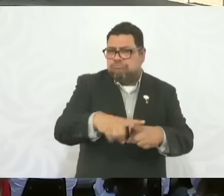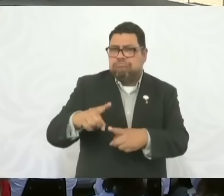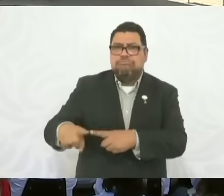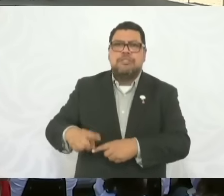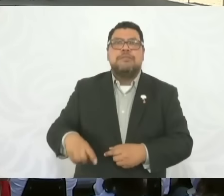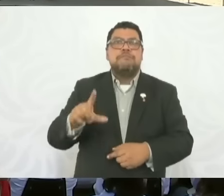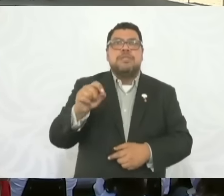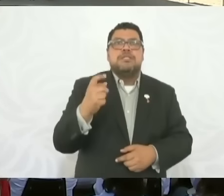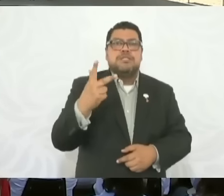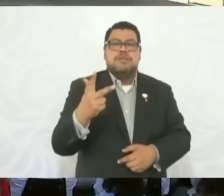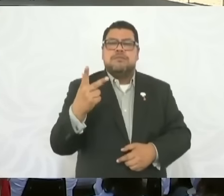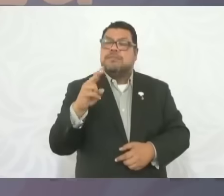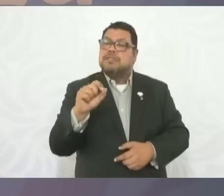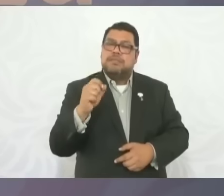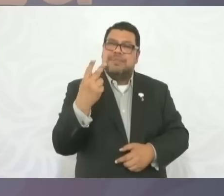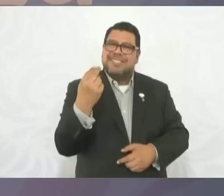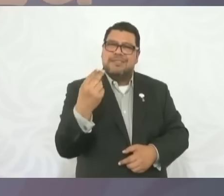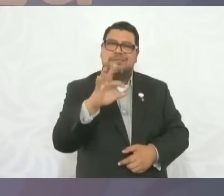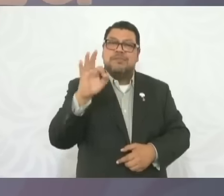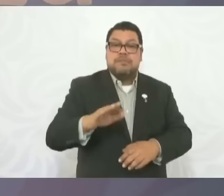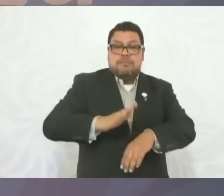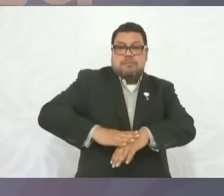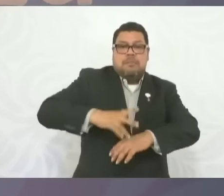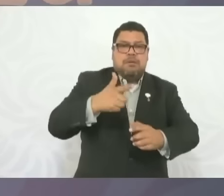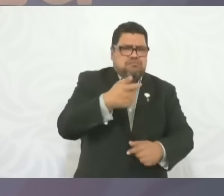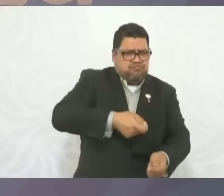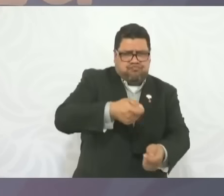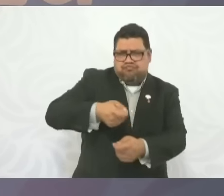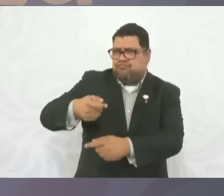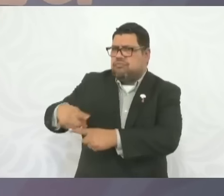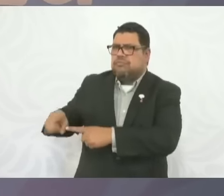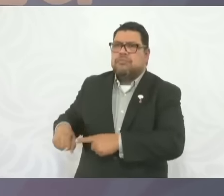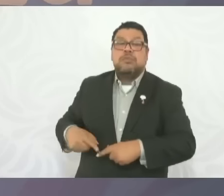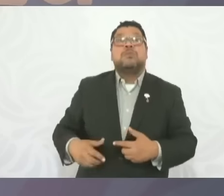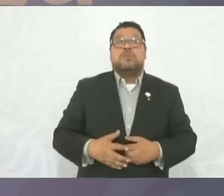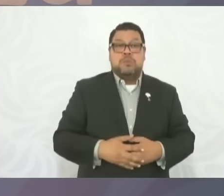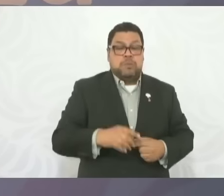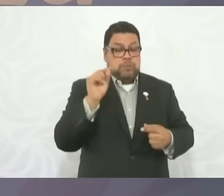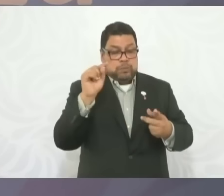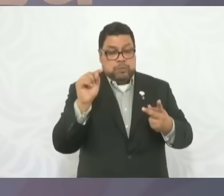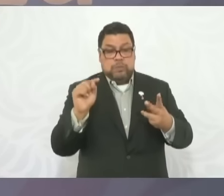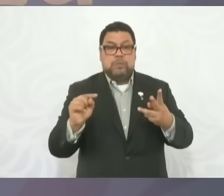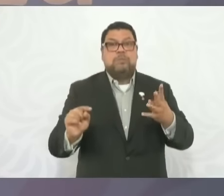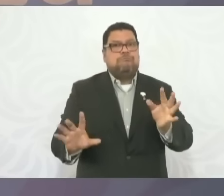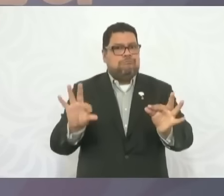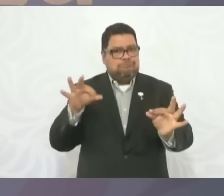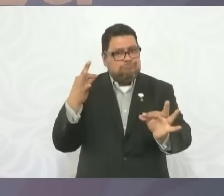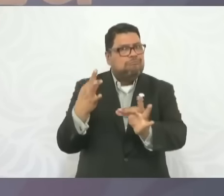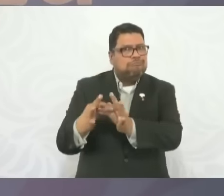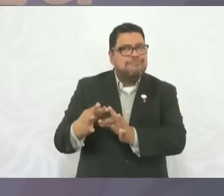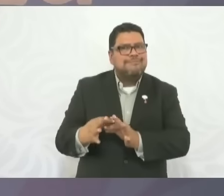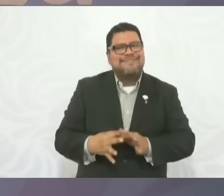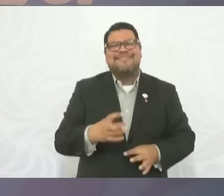más de fertilizantes en 2025, por mencionar solo algunos de los resultados. Hoy estamos aquí frente